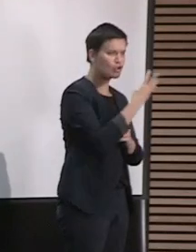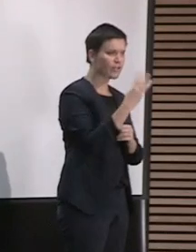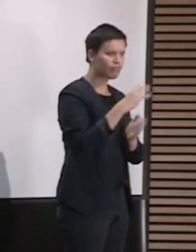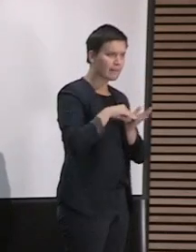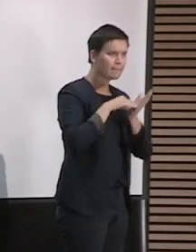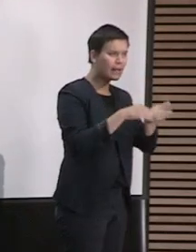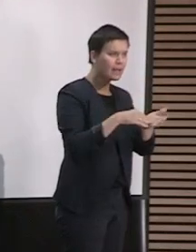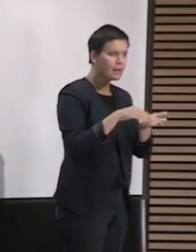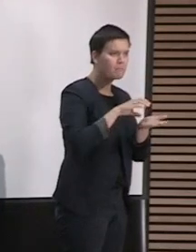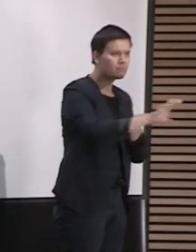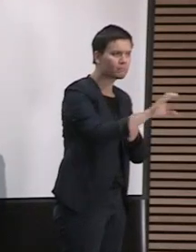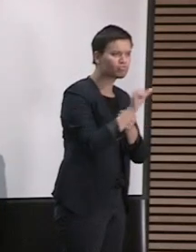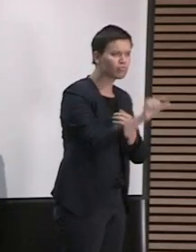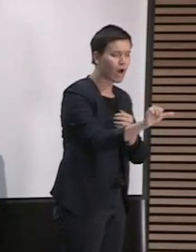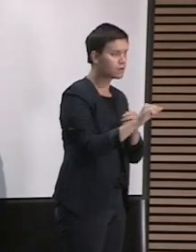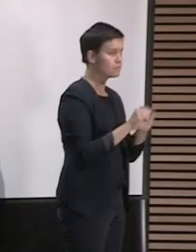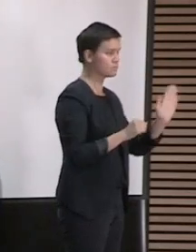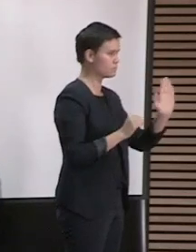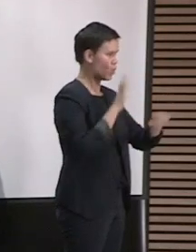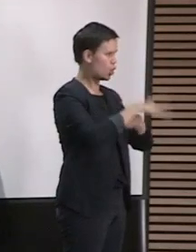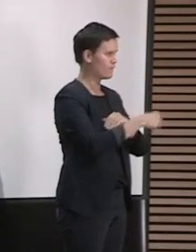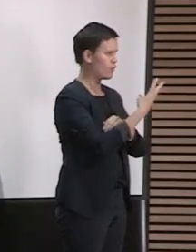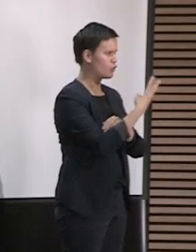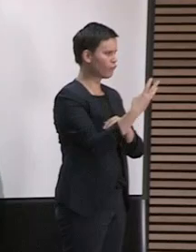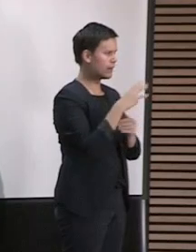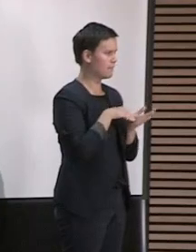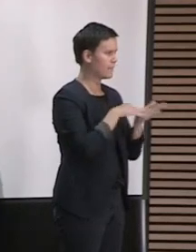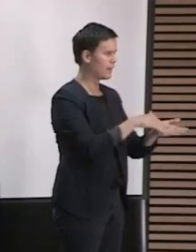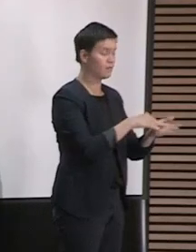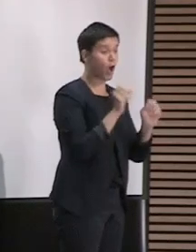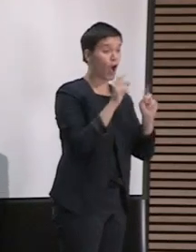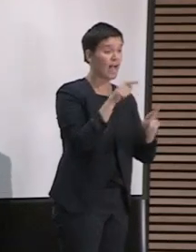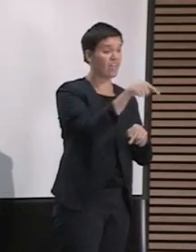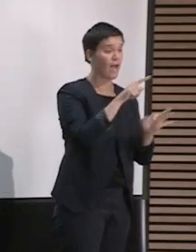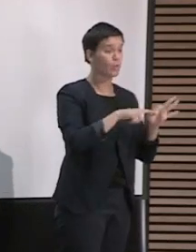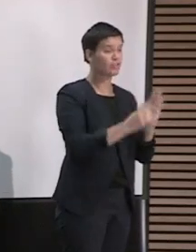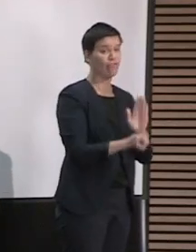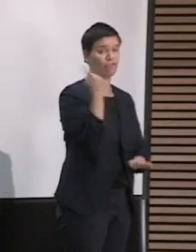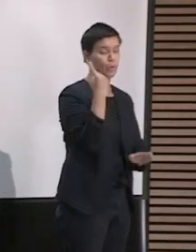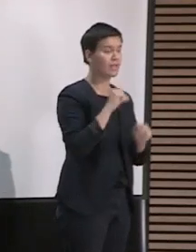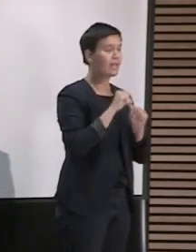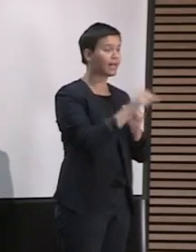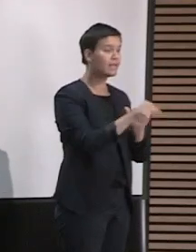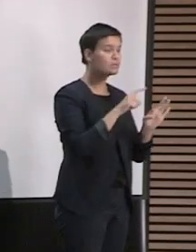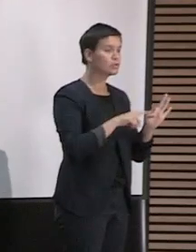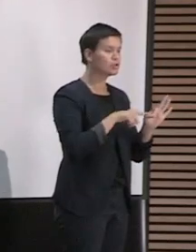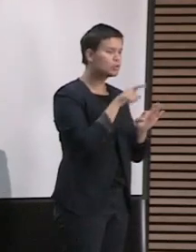... GRANT Aroha, te 33 miriona? TE I utua i te wiki